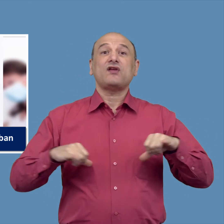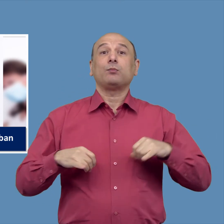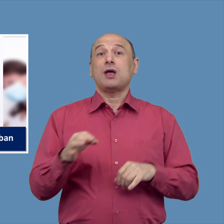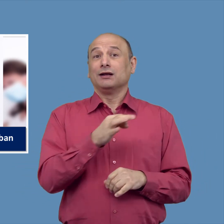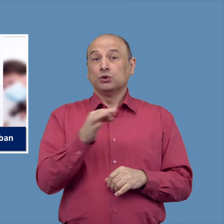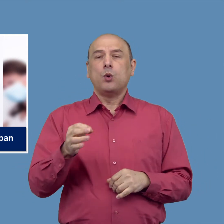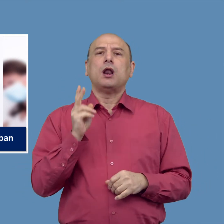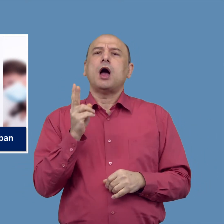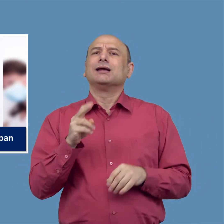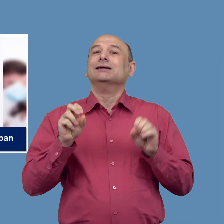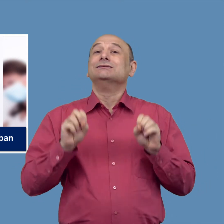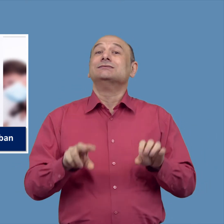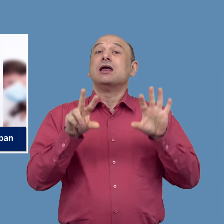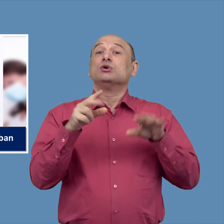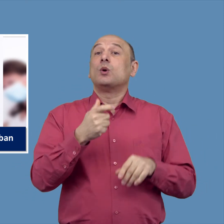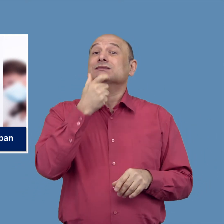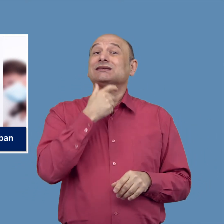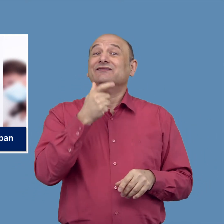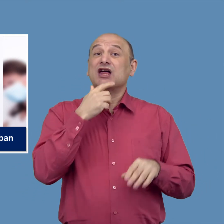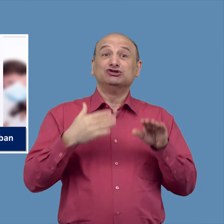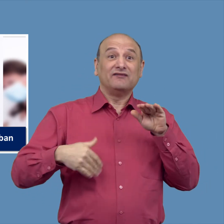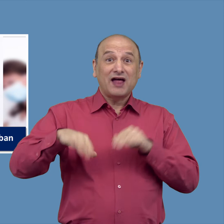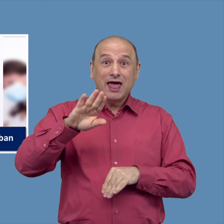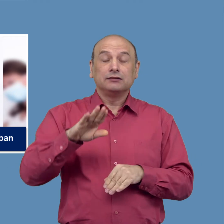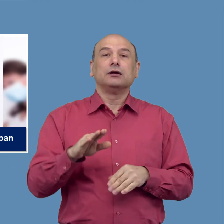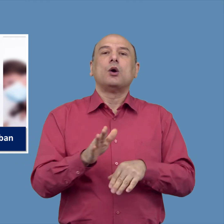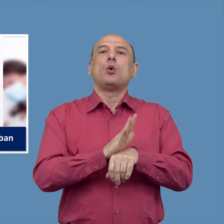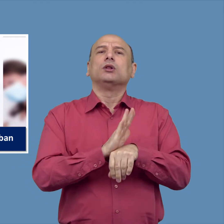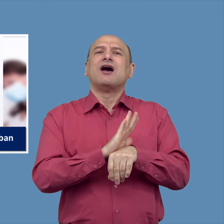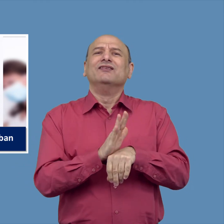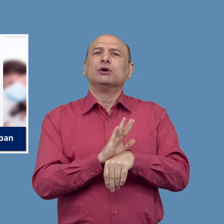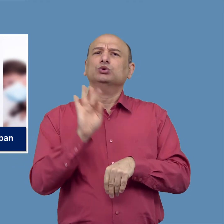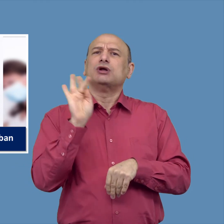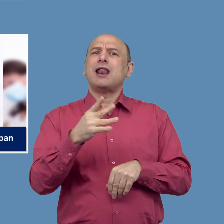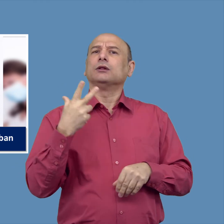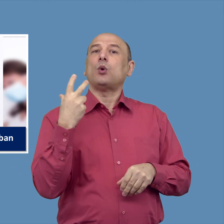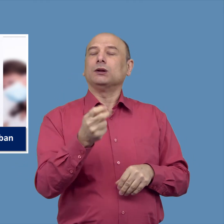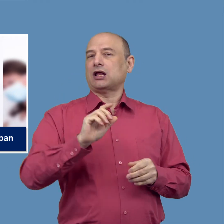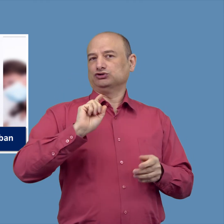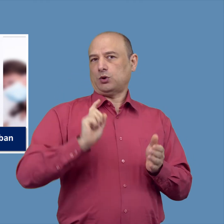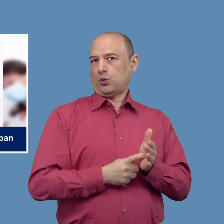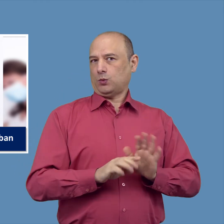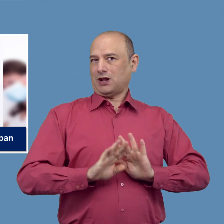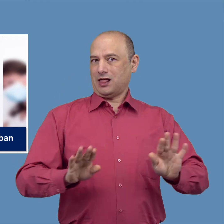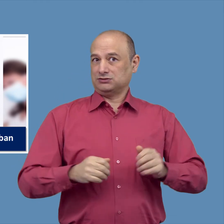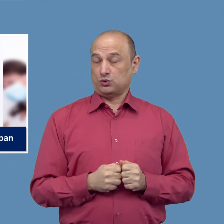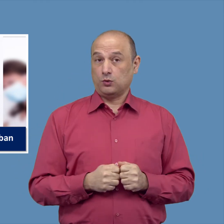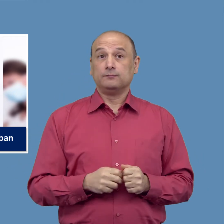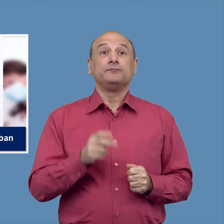Februártól koronavírus elleni oltási kötelezettséget vezetnek be Ausztriában a 18 éven felettiek számára.